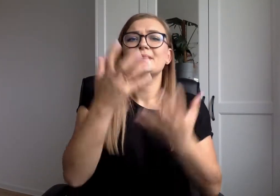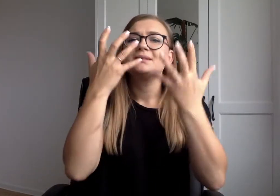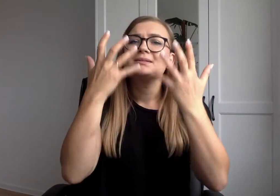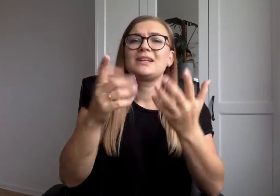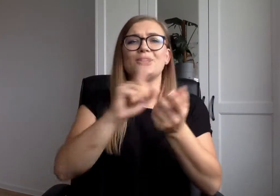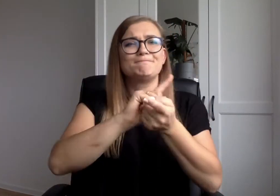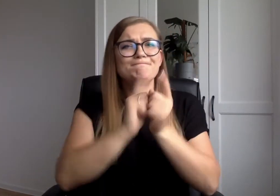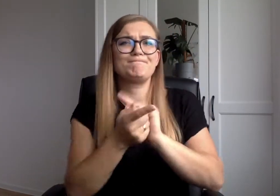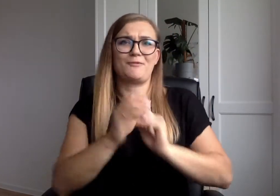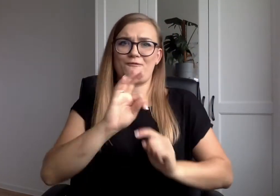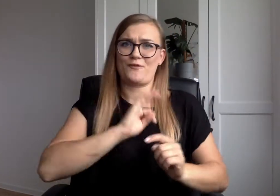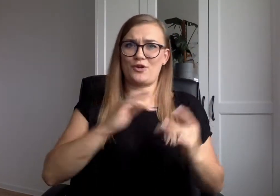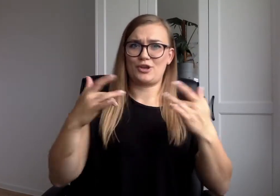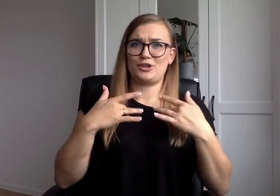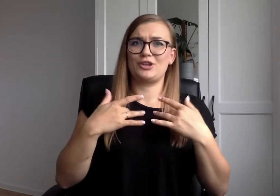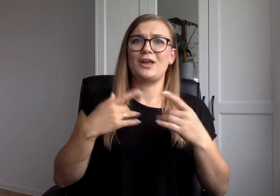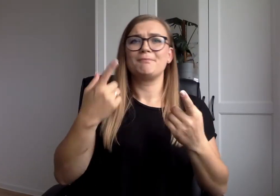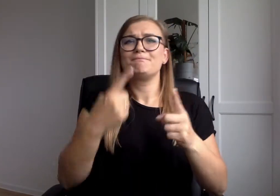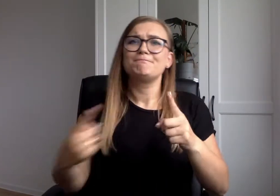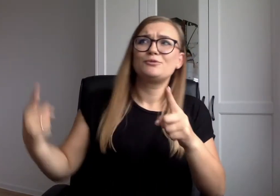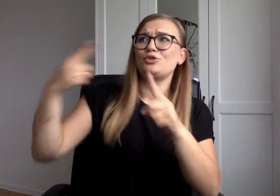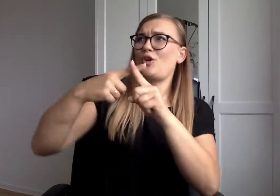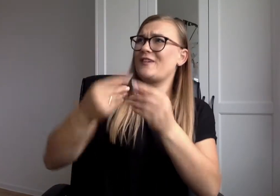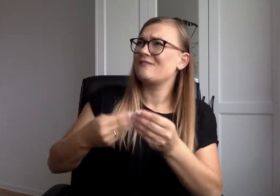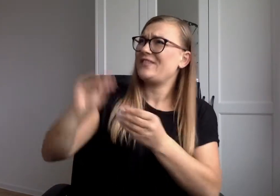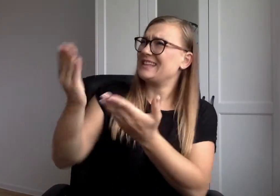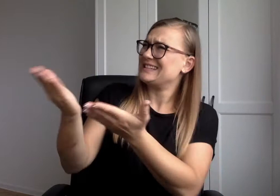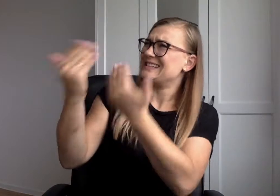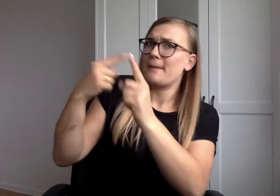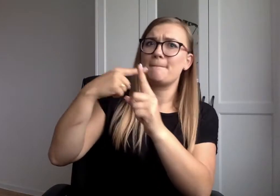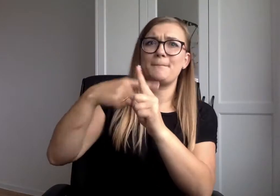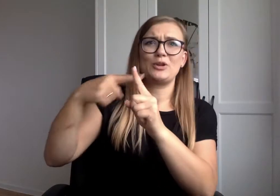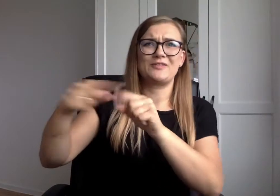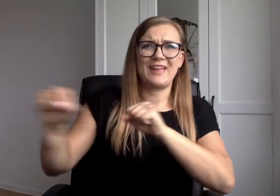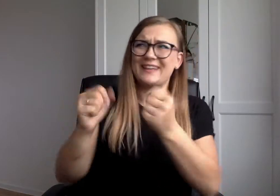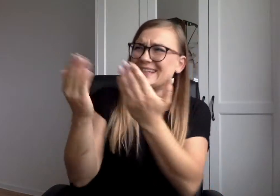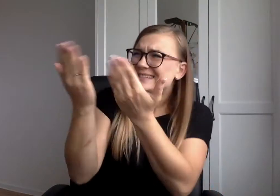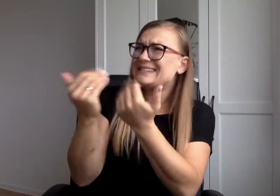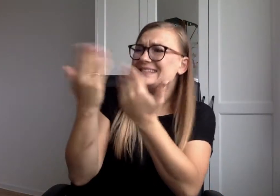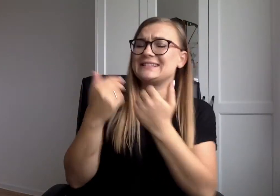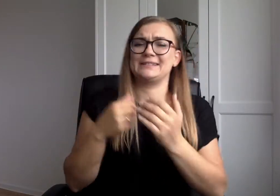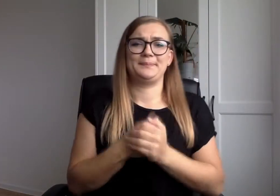Chciałabyś coś zmienić w swoim życiu, dodać mu pozytywnej energii?